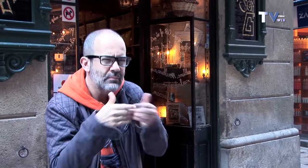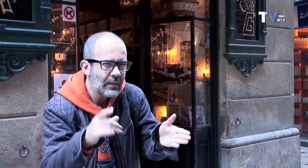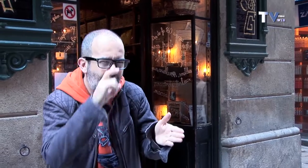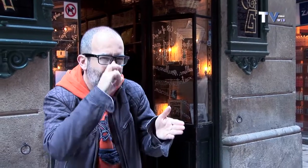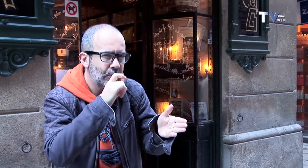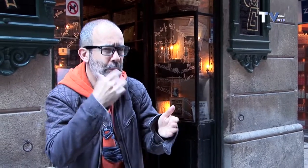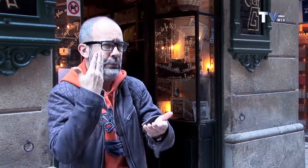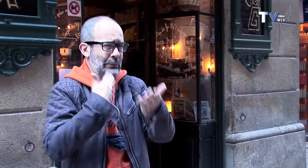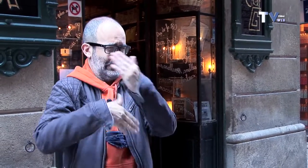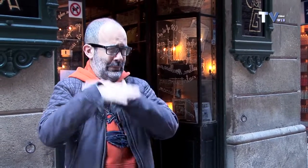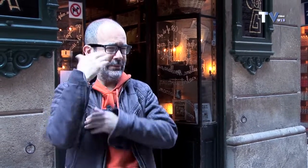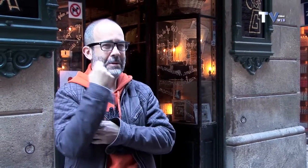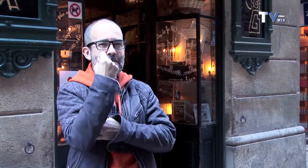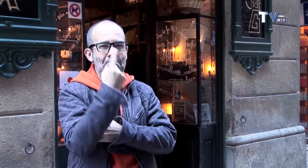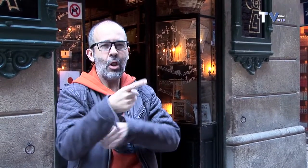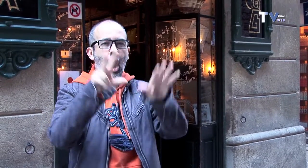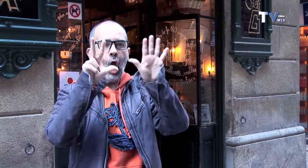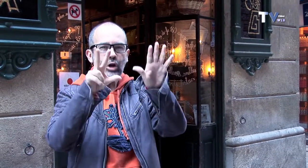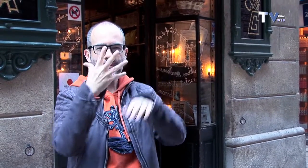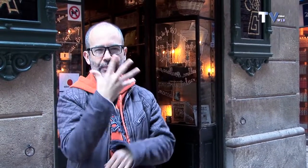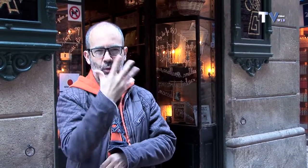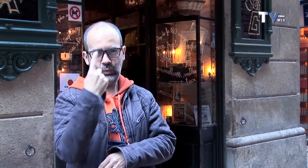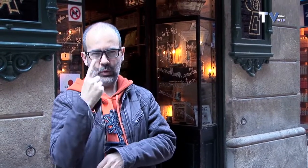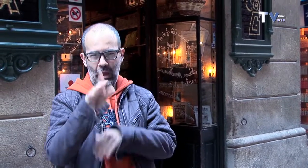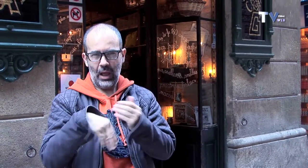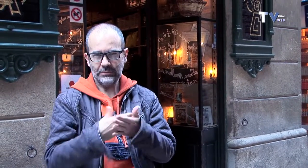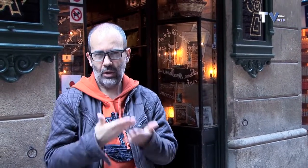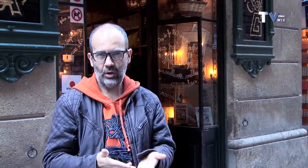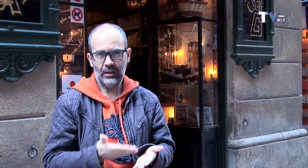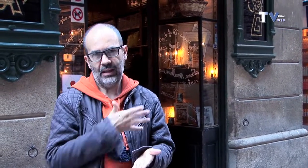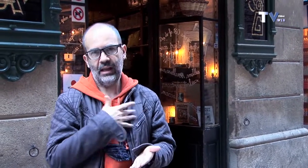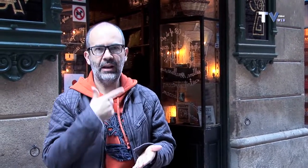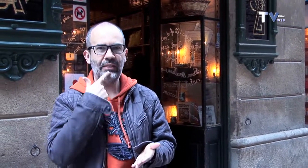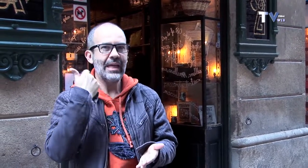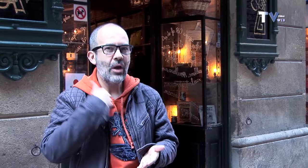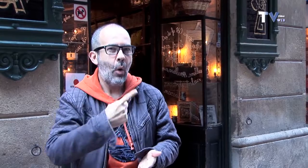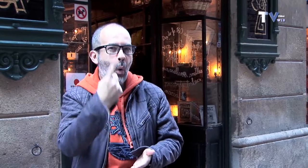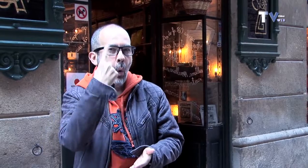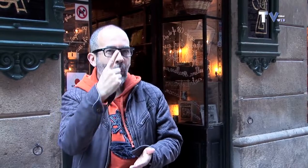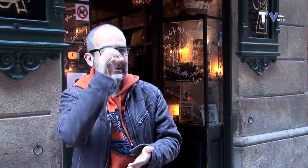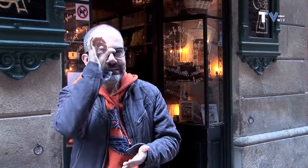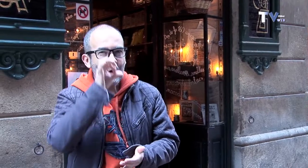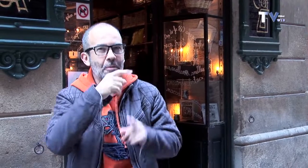Abrieron en el año 1851, lo que significa que llevan un siglo y medio abiertos.